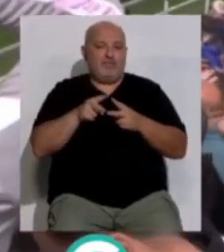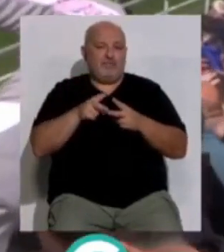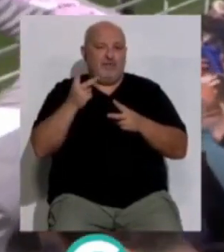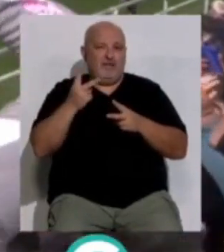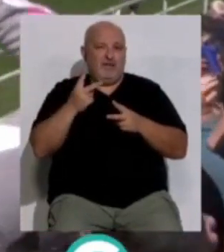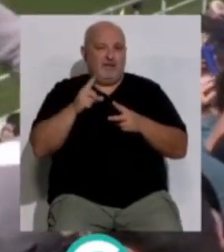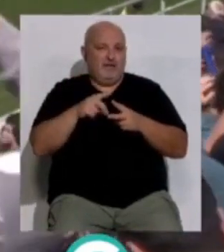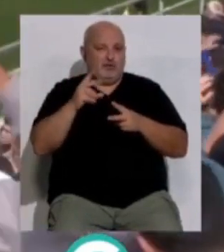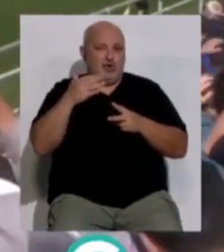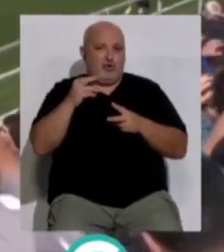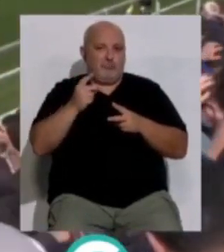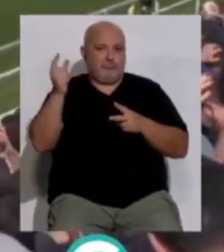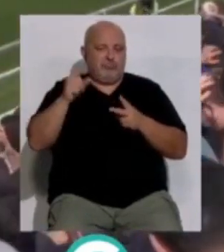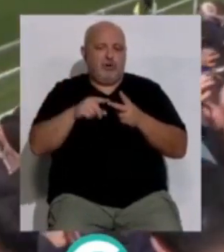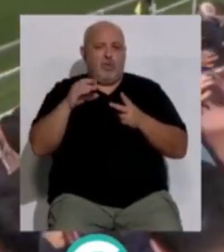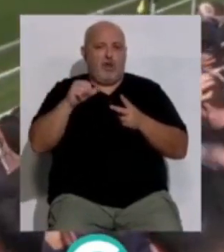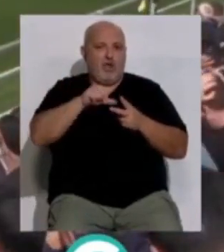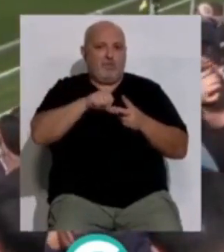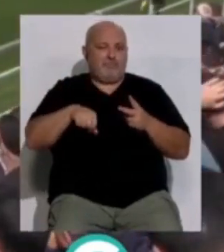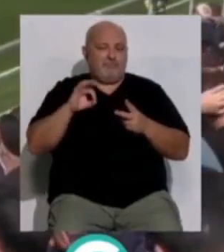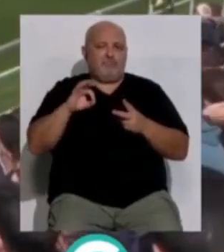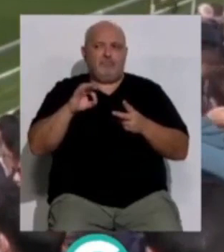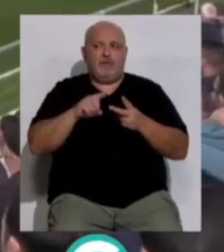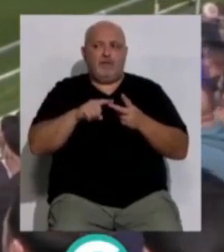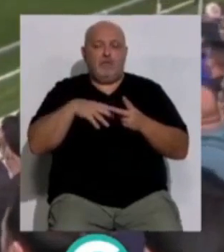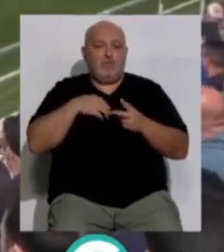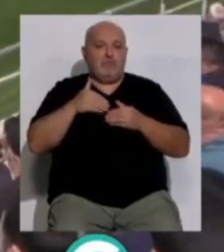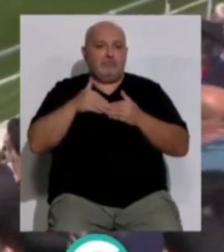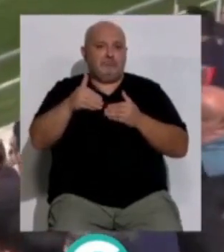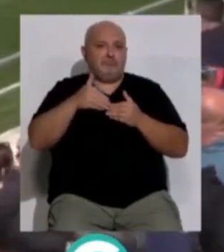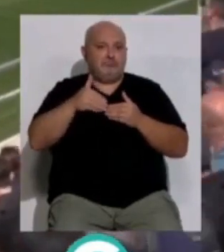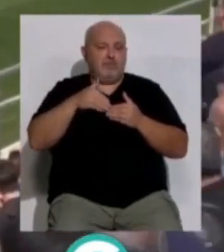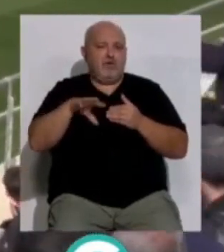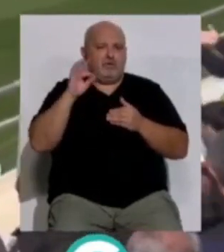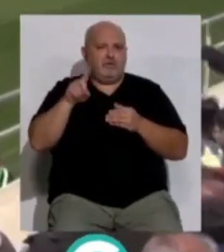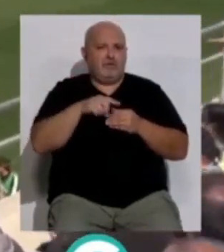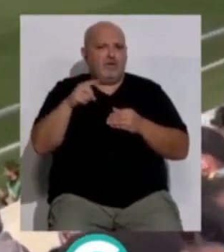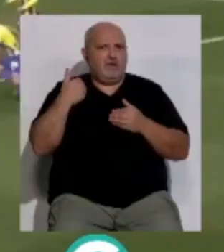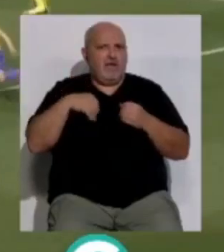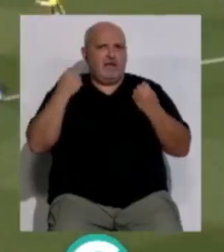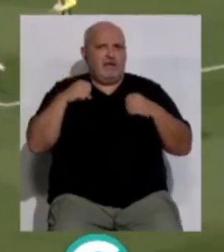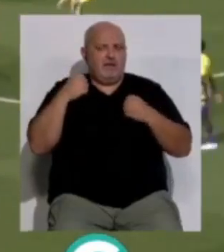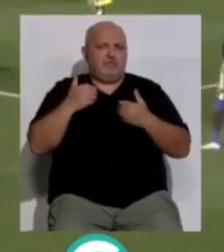acaban de intervenir del pubis pues puede tener sus opciones Ya estuvo entrenando a las órdenes